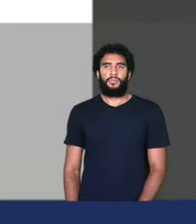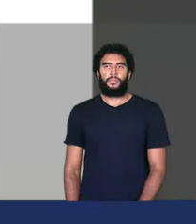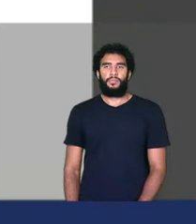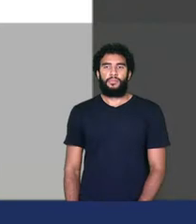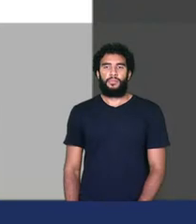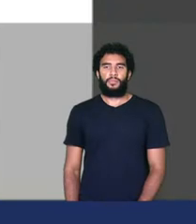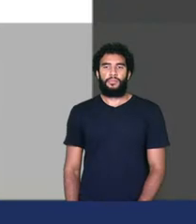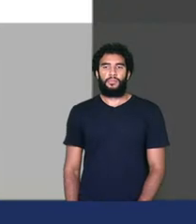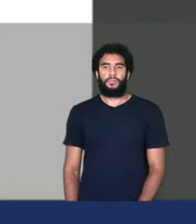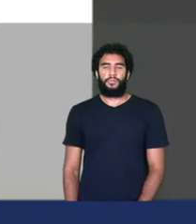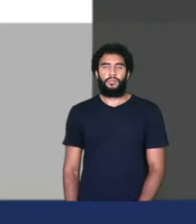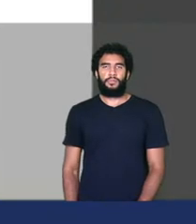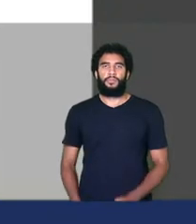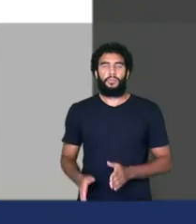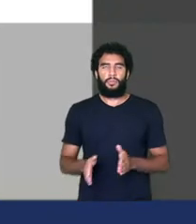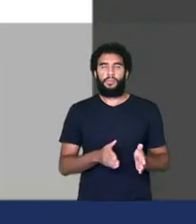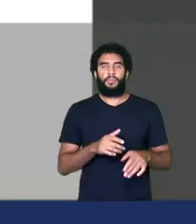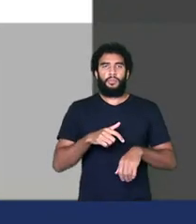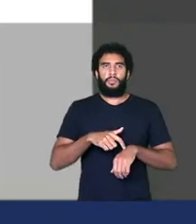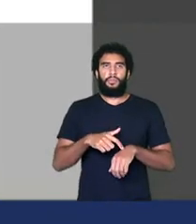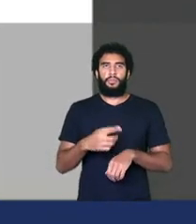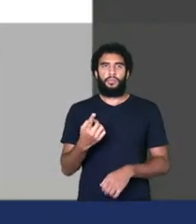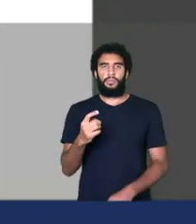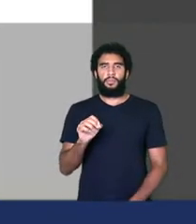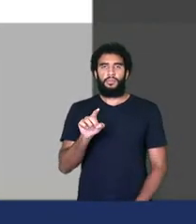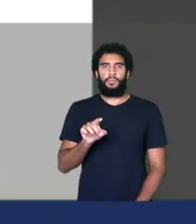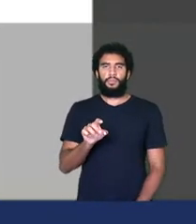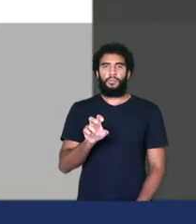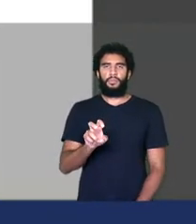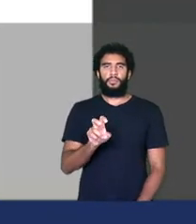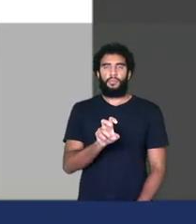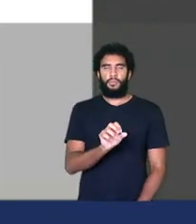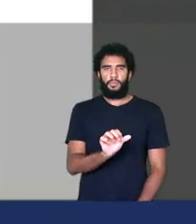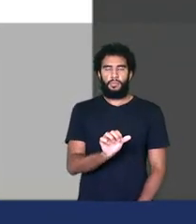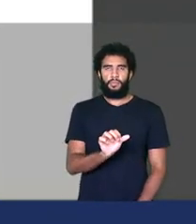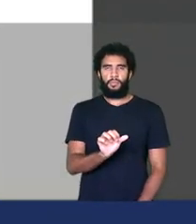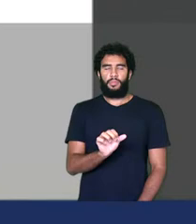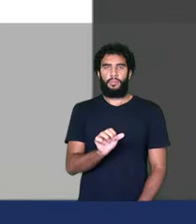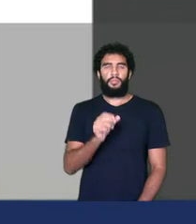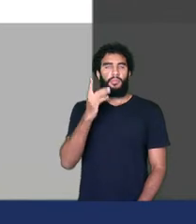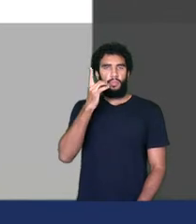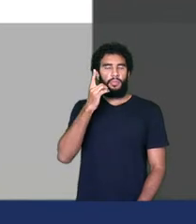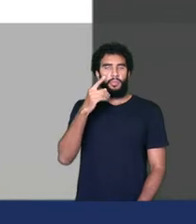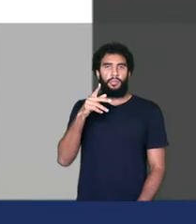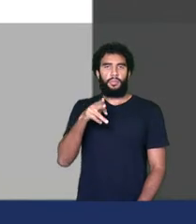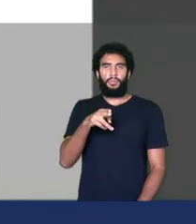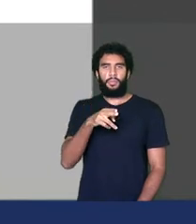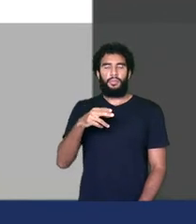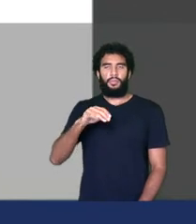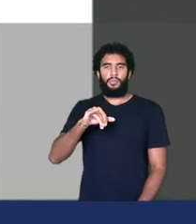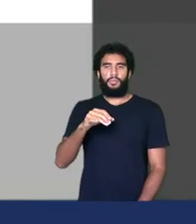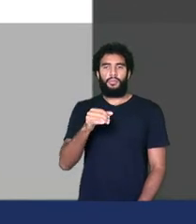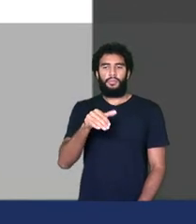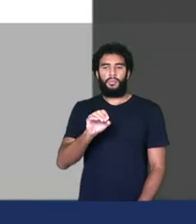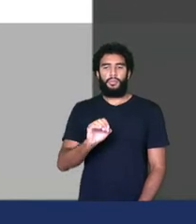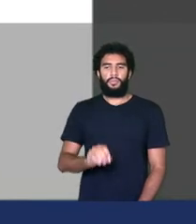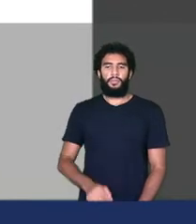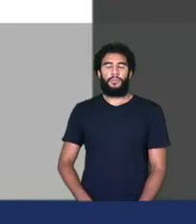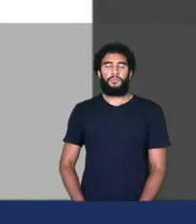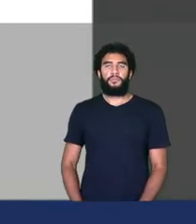PT DE MINAS GERAIS. [REPÓRTER]: 10H56, DEPUTADO PADRE JOÃO. [DEPUTADO]: PRAZER TER VOSSA EXCELÊNCIA CONDUZINDO